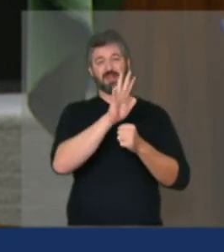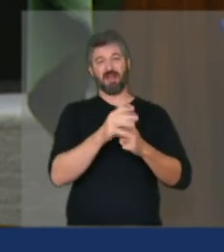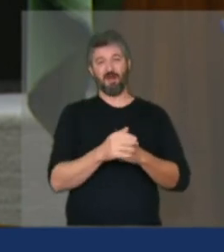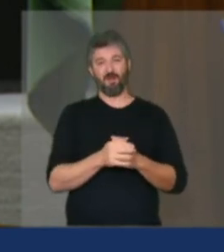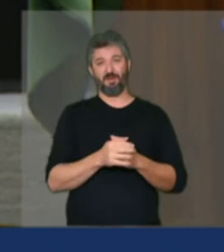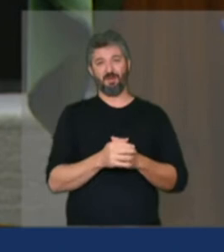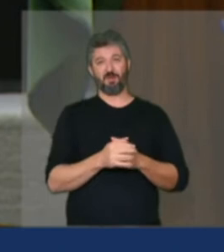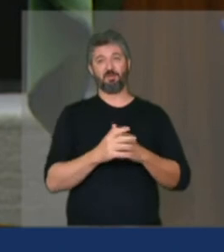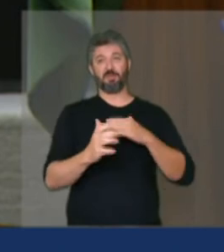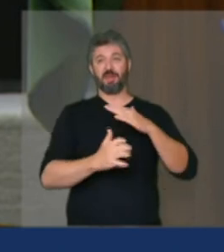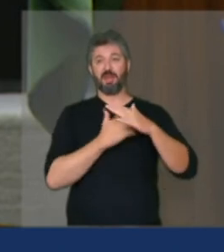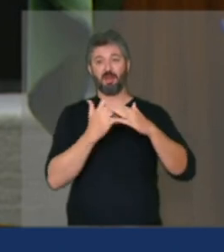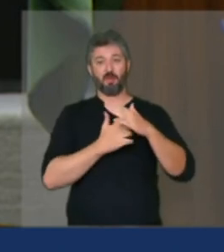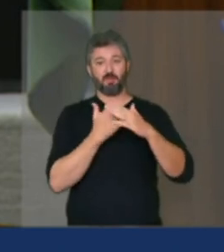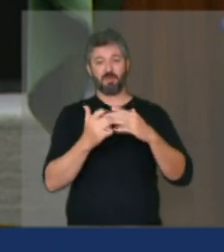EMPRESA QUE TEM QUASE 100 MIL